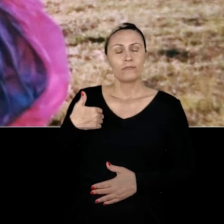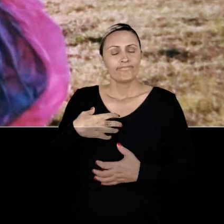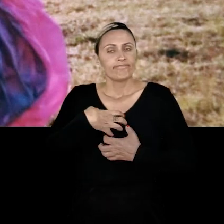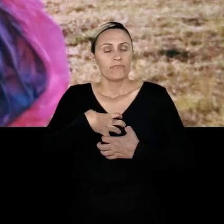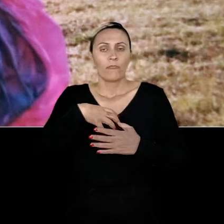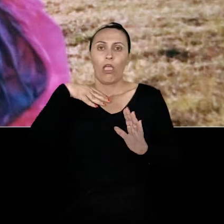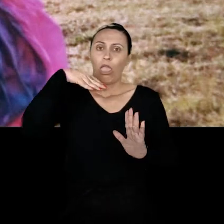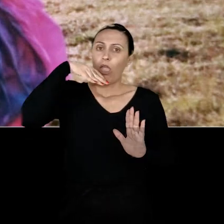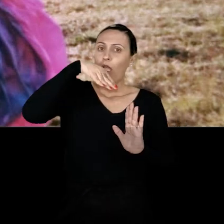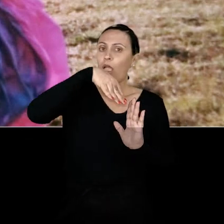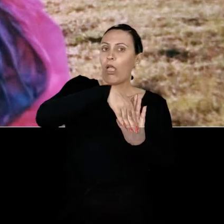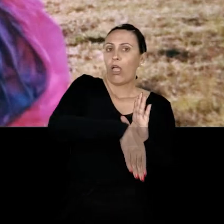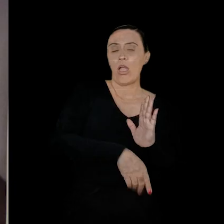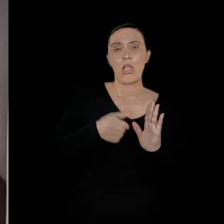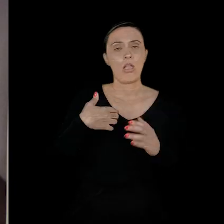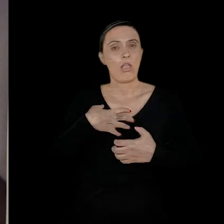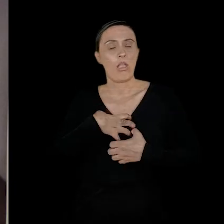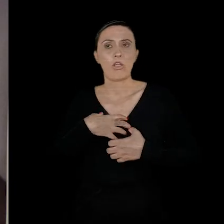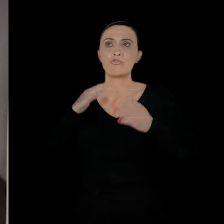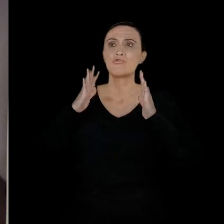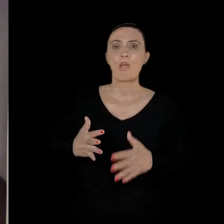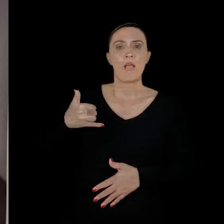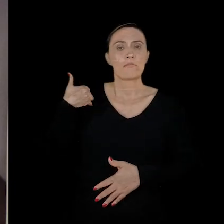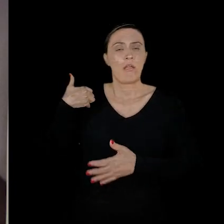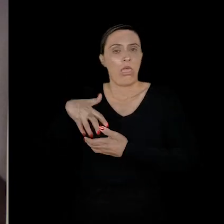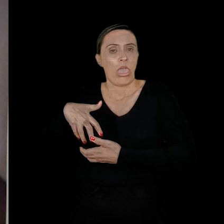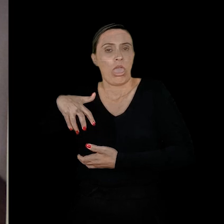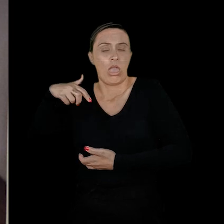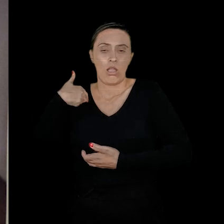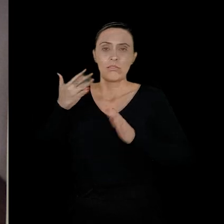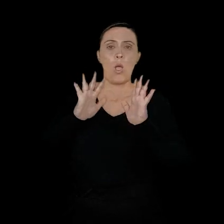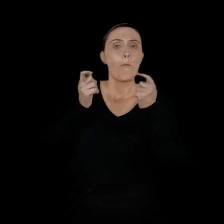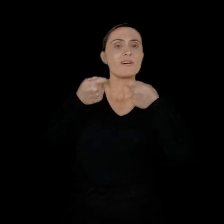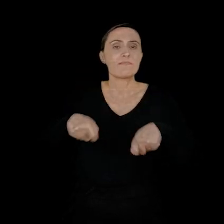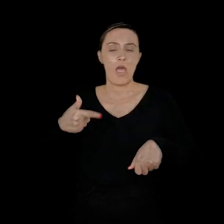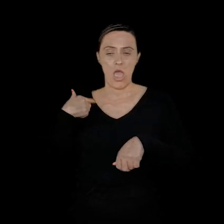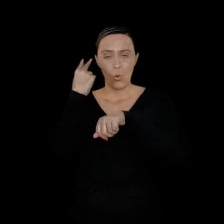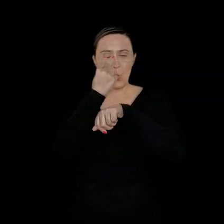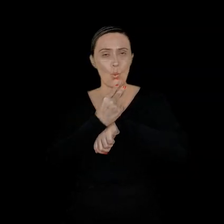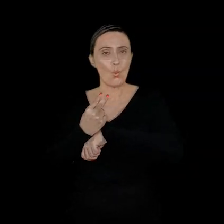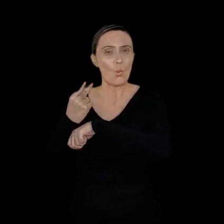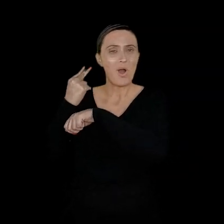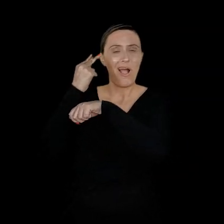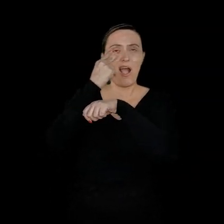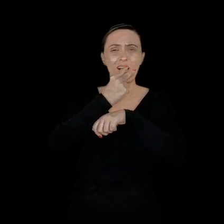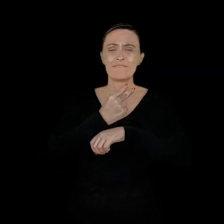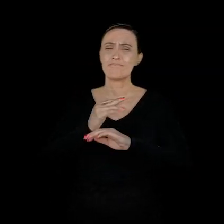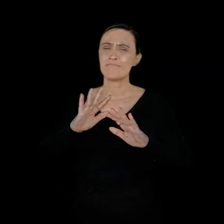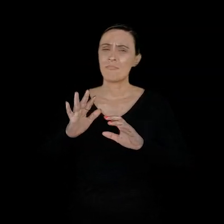no sentido de ser muito velha para ser uma mulher vaidosa e interessante. Isso durou alguns anos.